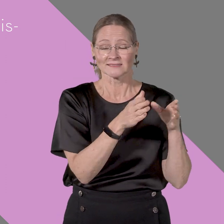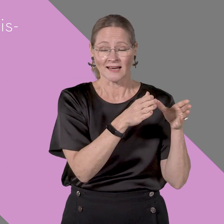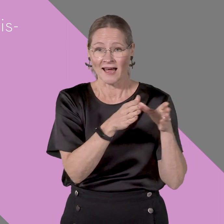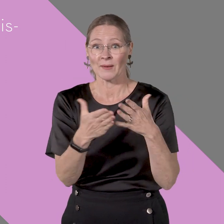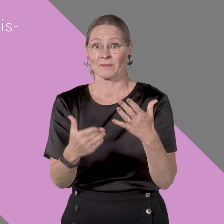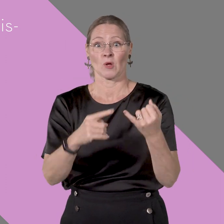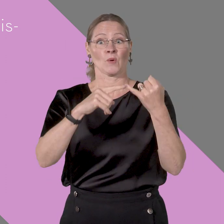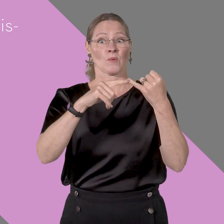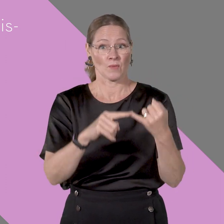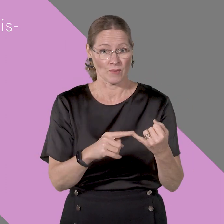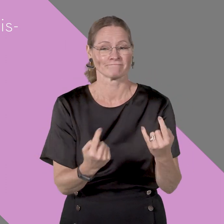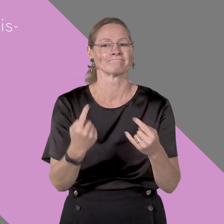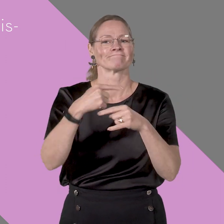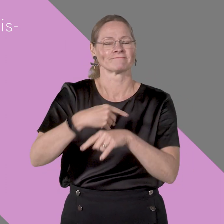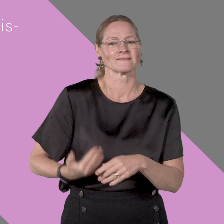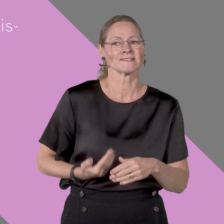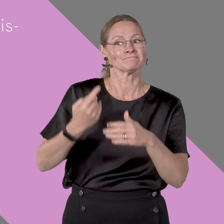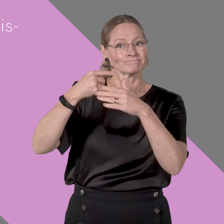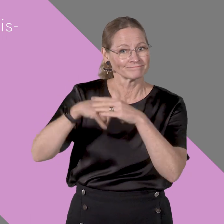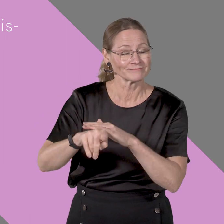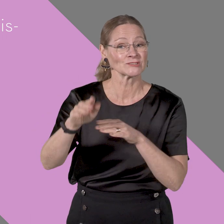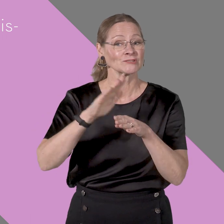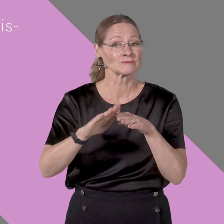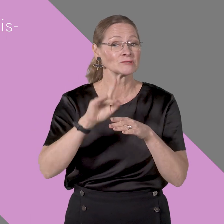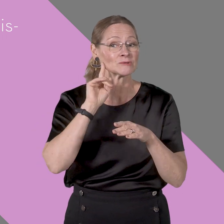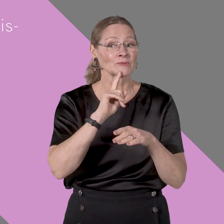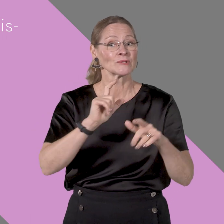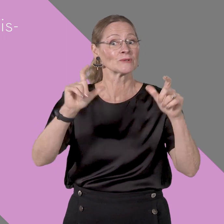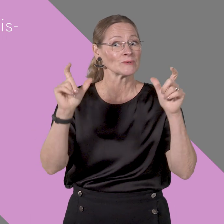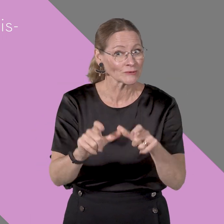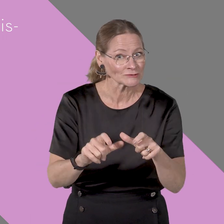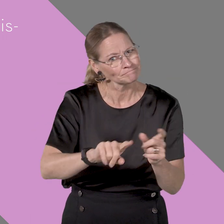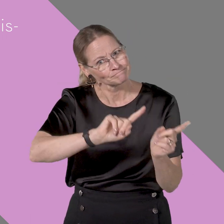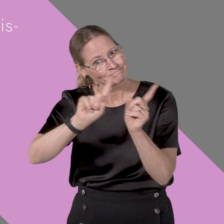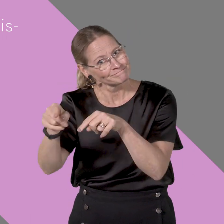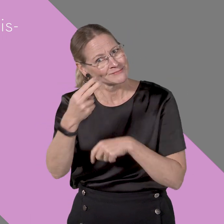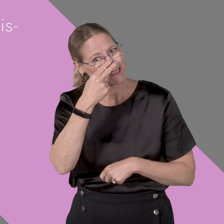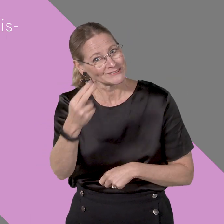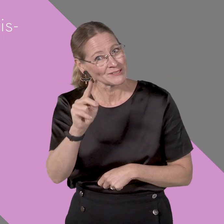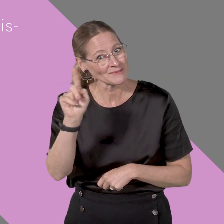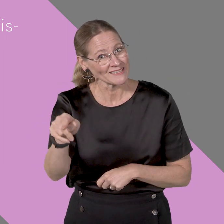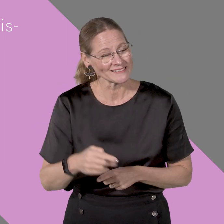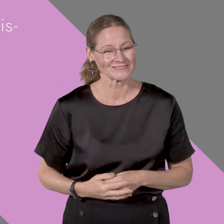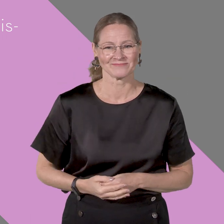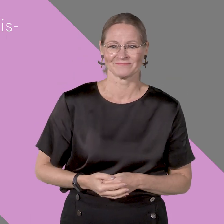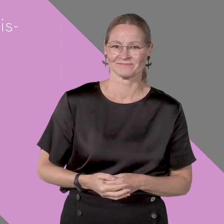Sarjan kuudennessa jaksossa vieraillaan Jyväskylän kuurojen yhdistyksellä. Kipin kapin katsomaan siitä!